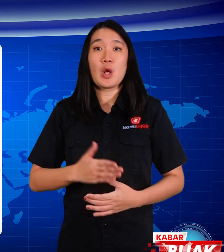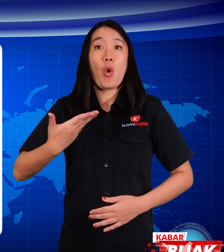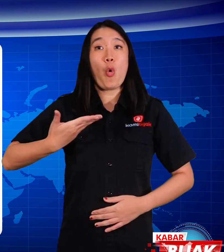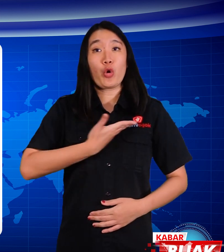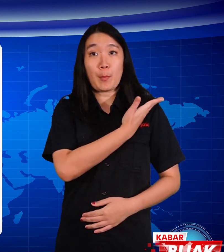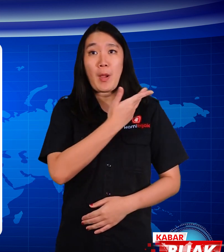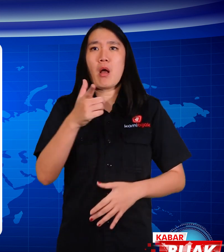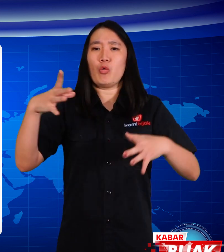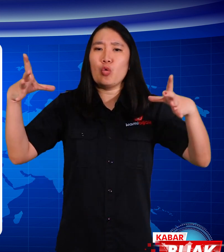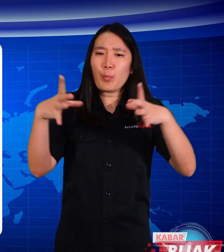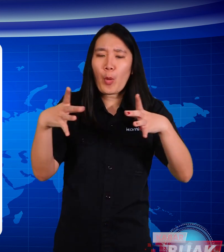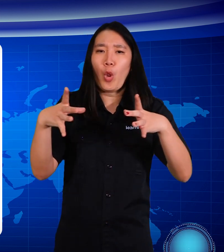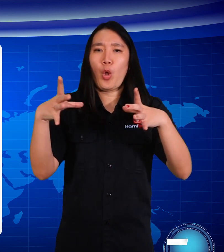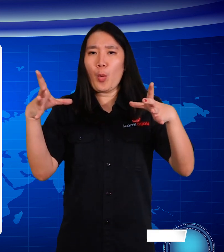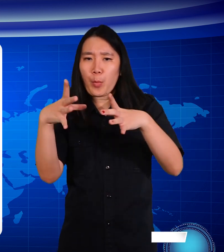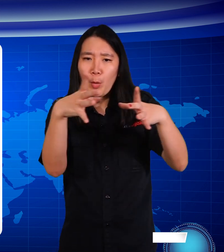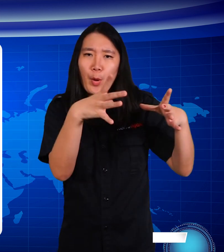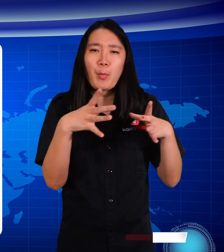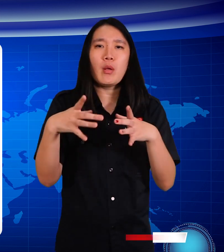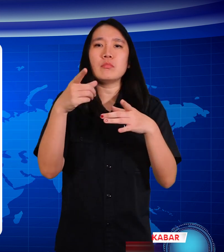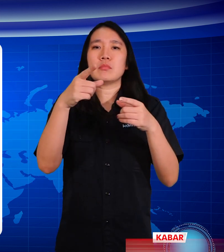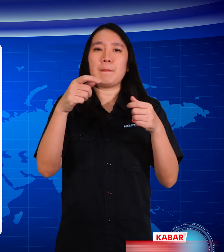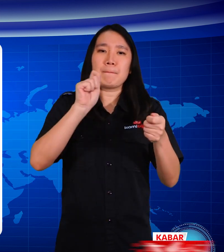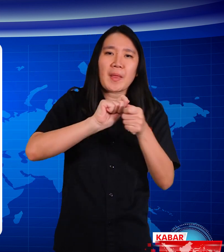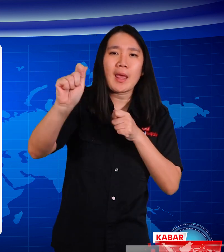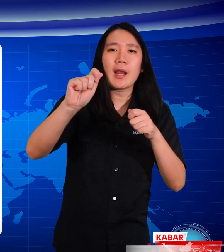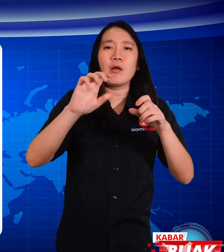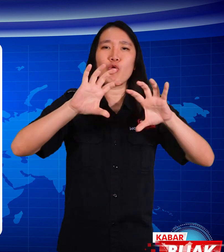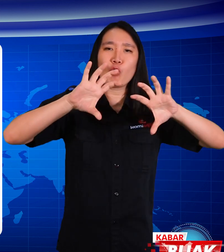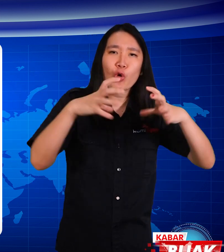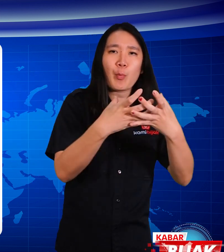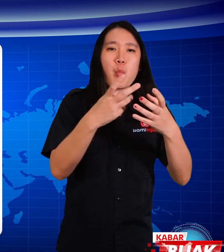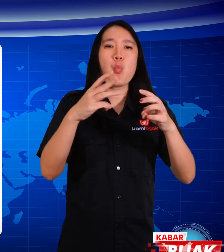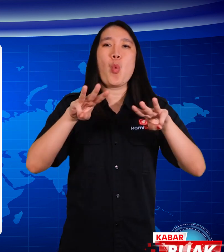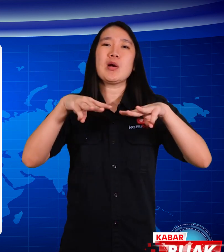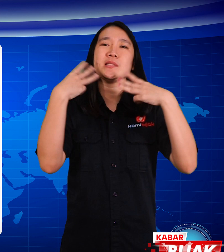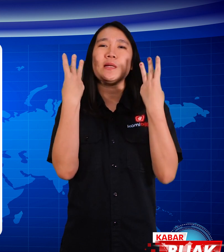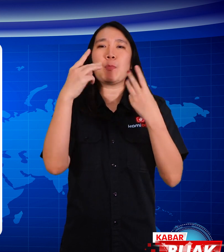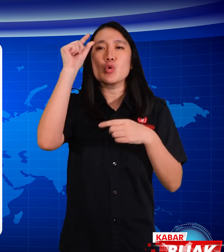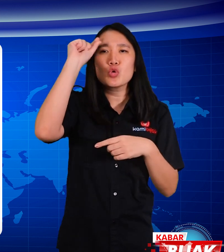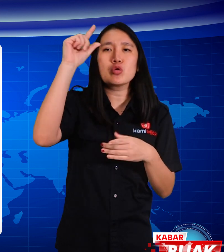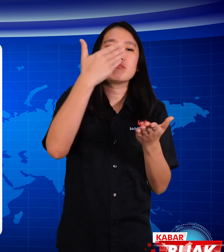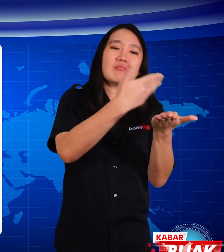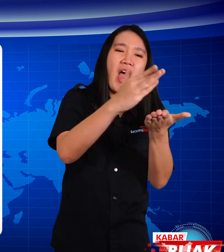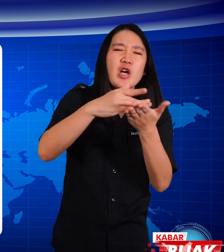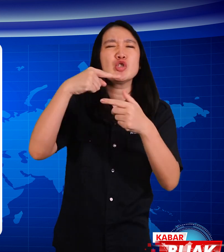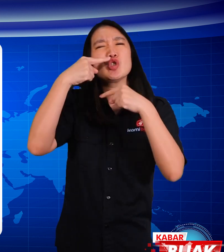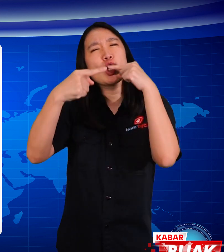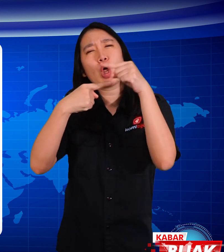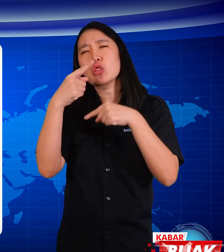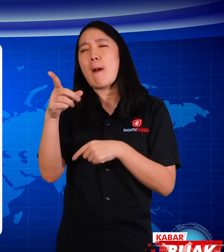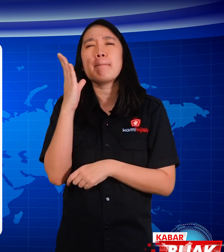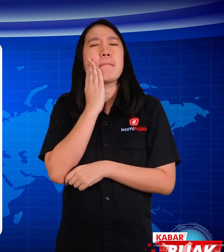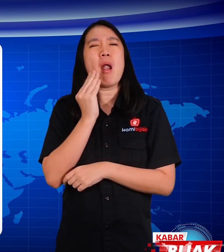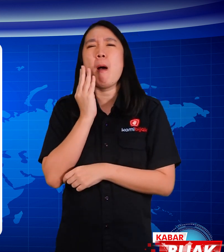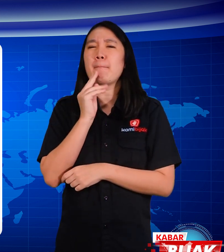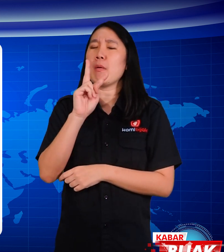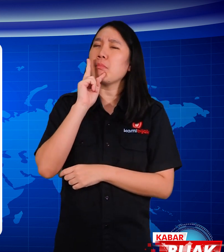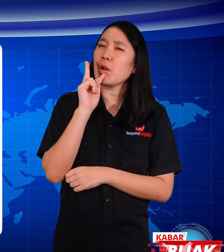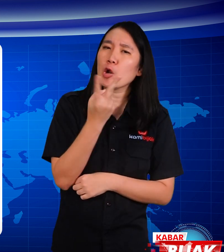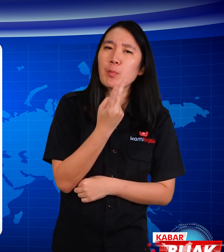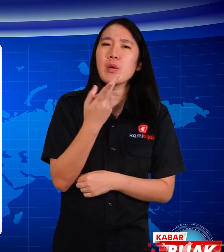Para korban berkumpul bentuk grup WhatsApp untuk berbagi cerita pengalaman penipuan